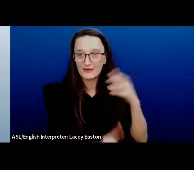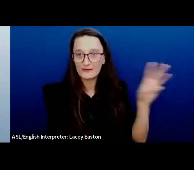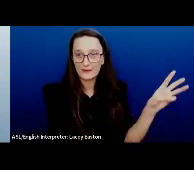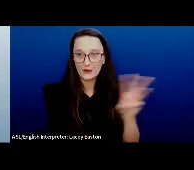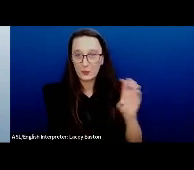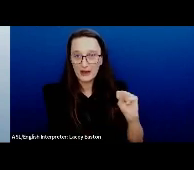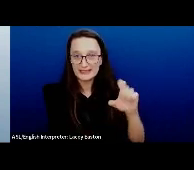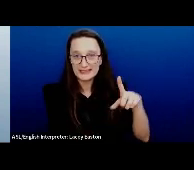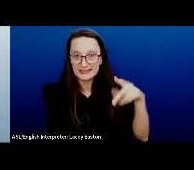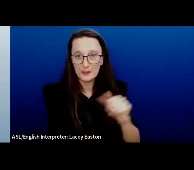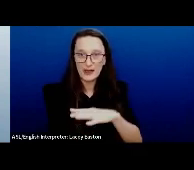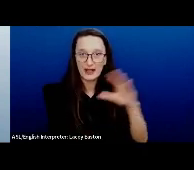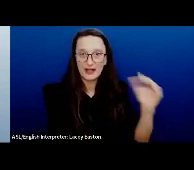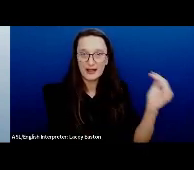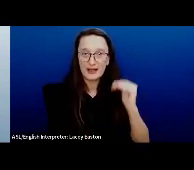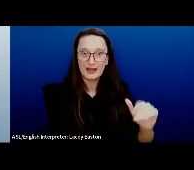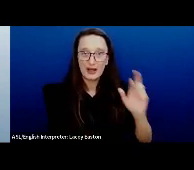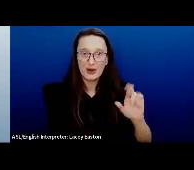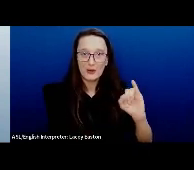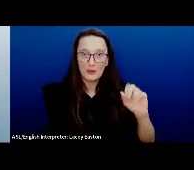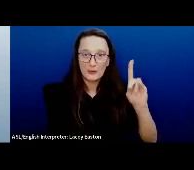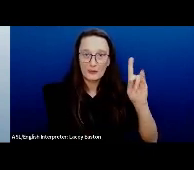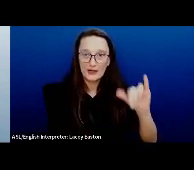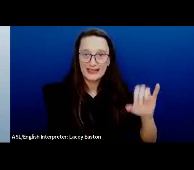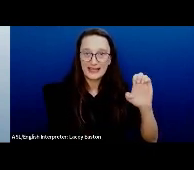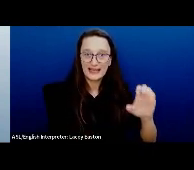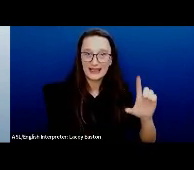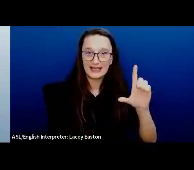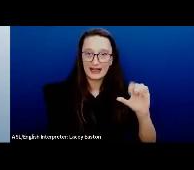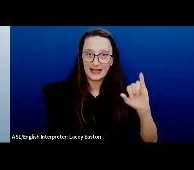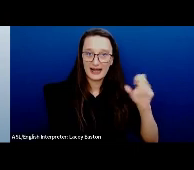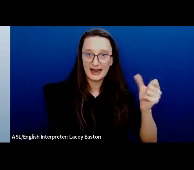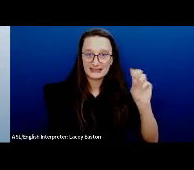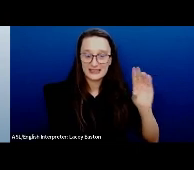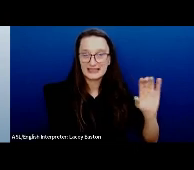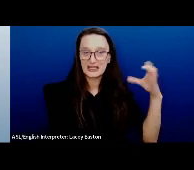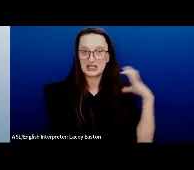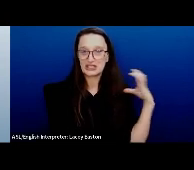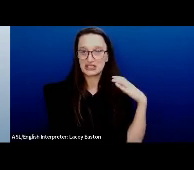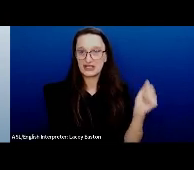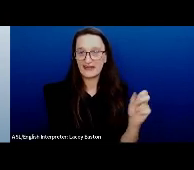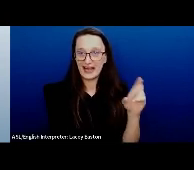oficial de West End SELPA la directora del centro de empoderamiento familiar de Rowell Elena Bramble